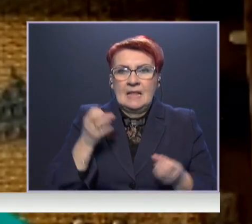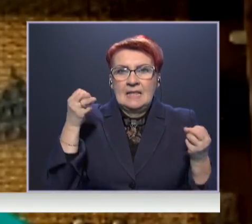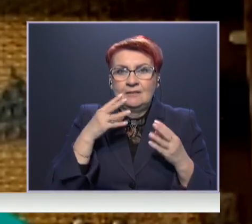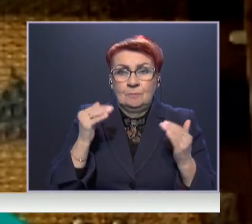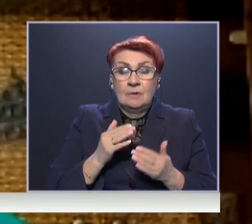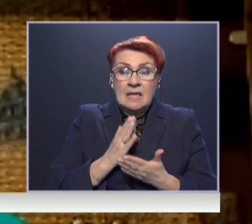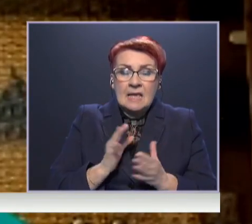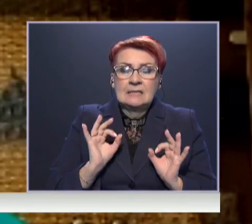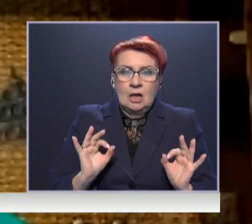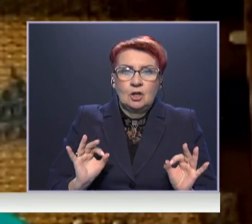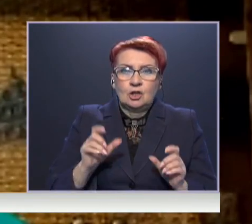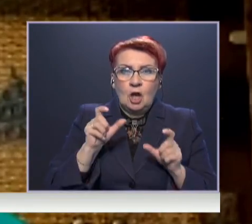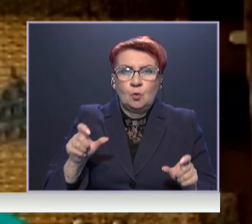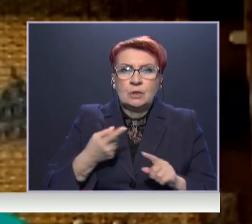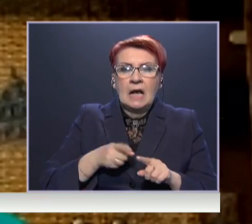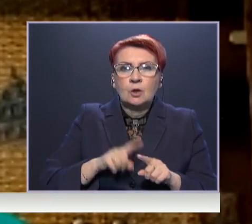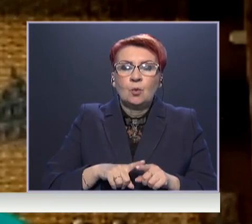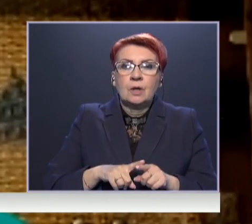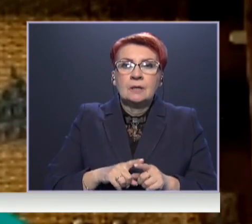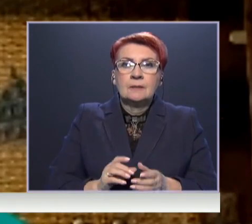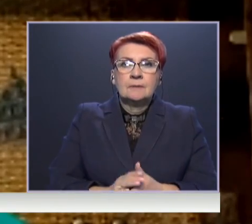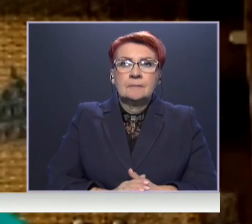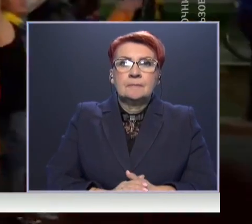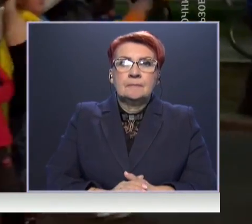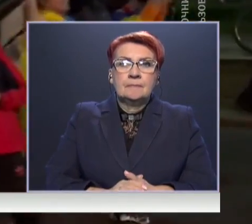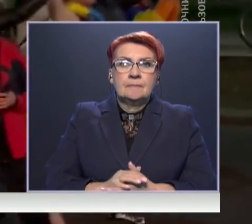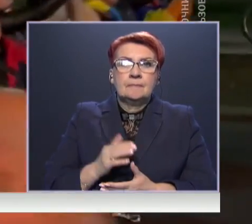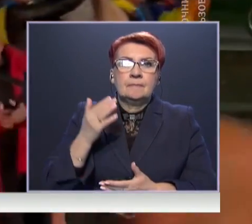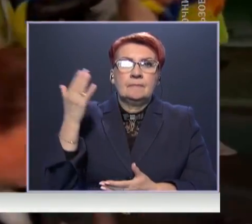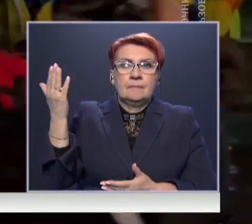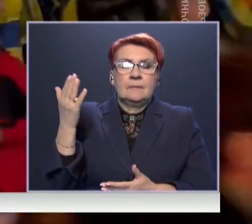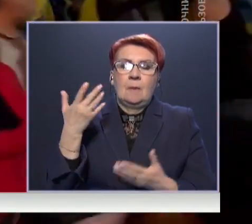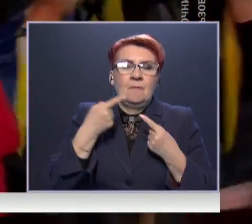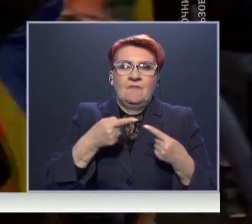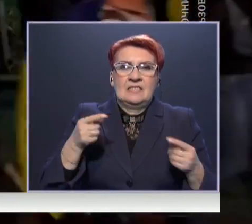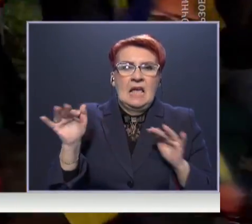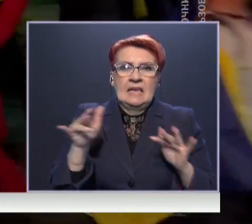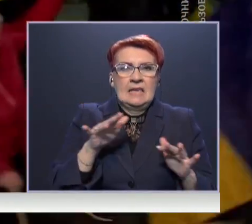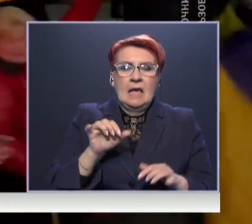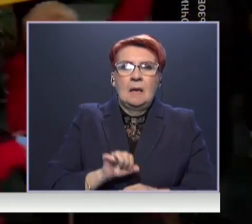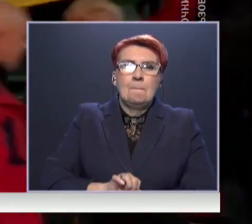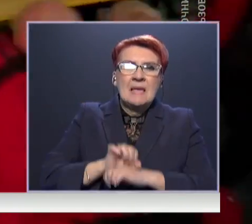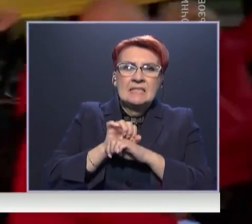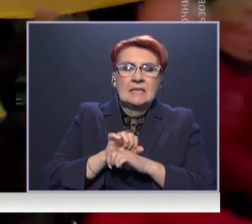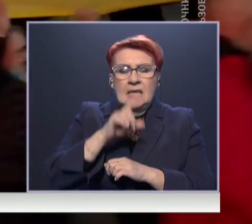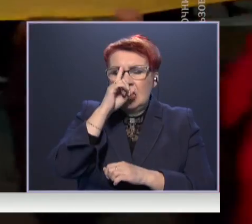люди которые устраивают всякие митинги свои непонятные